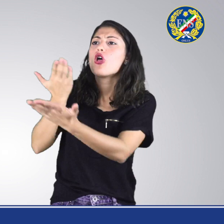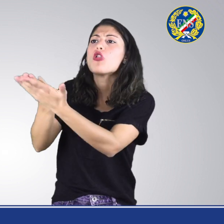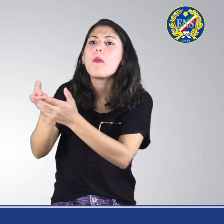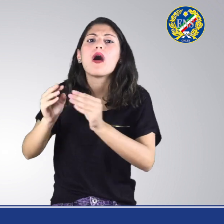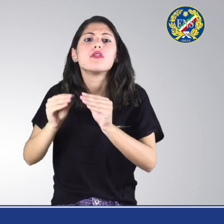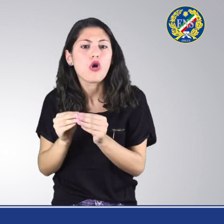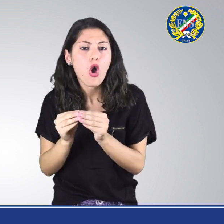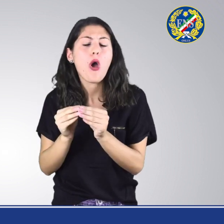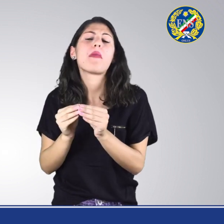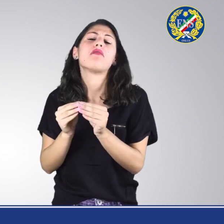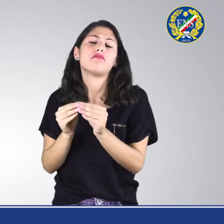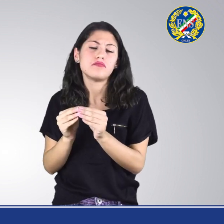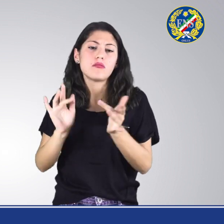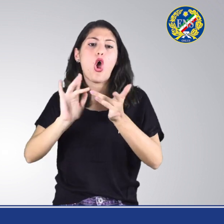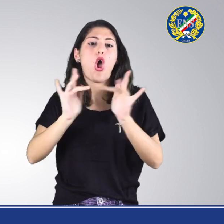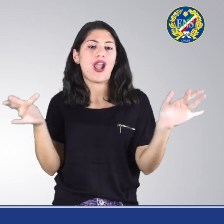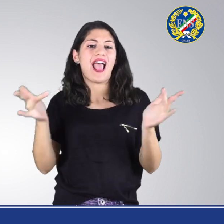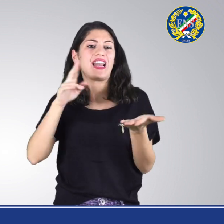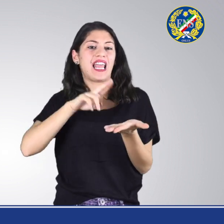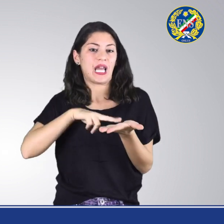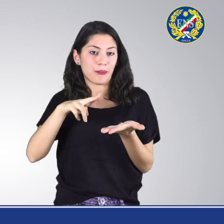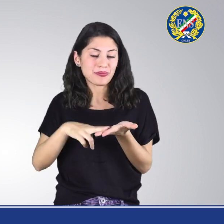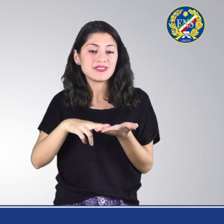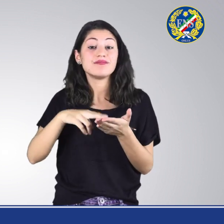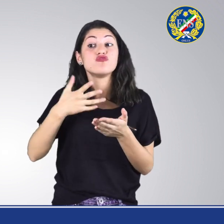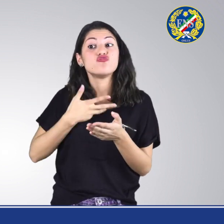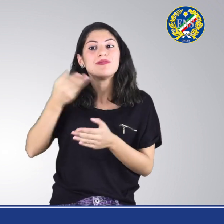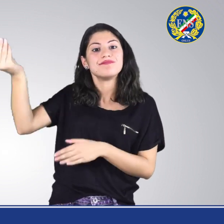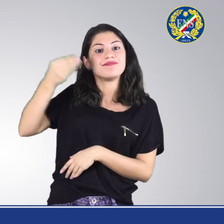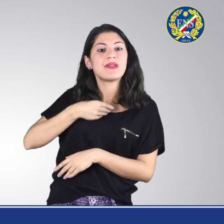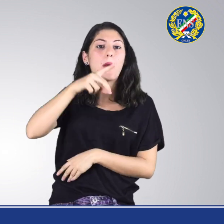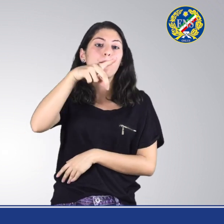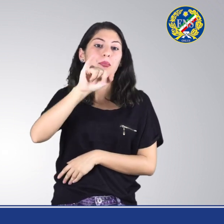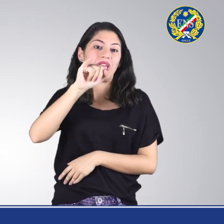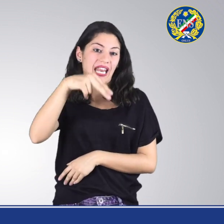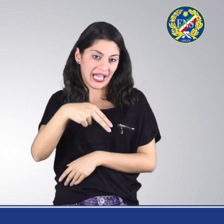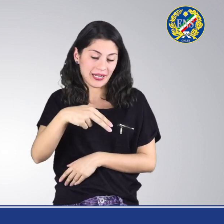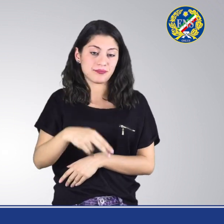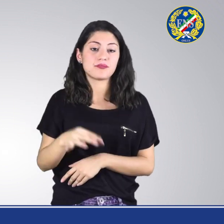direttamente online all'INPS (www.inps.it) con il PIN personale del richiedente